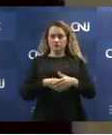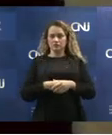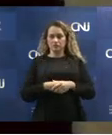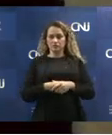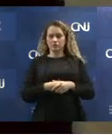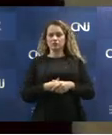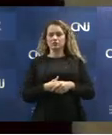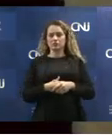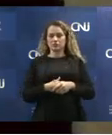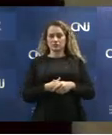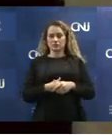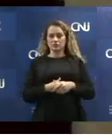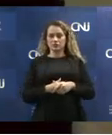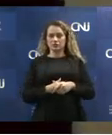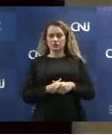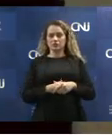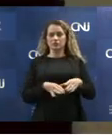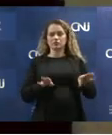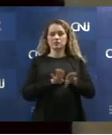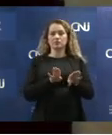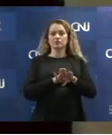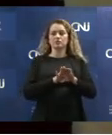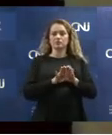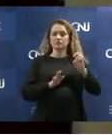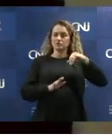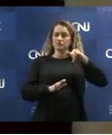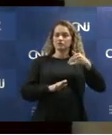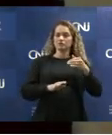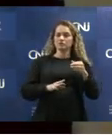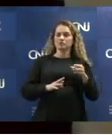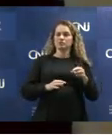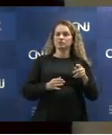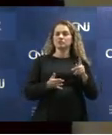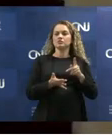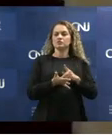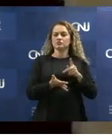a jurisprudência, desde o CNJ, é claro. E aqui